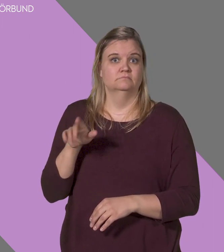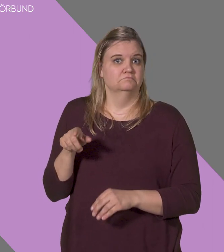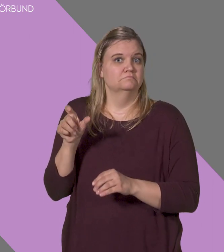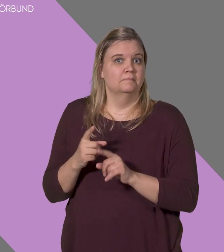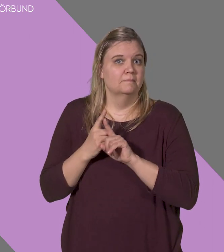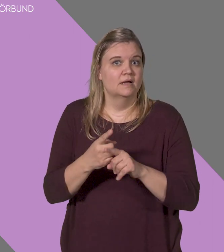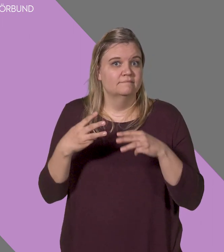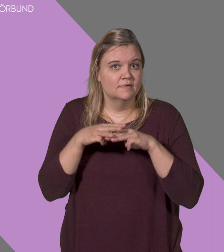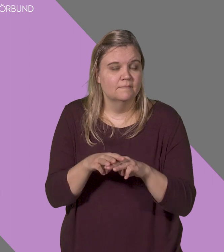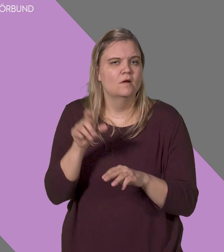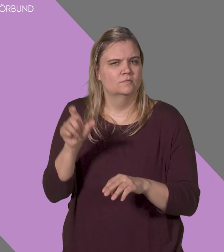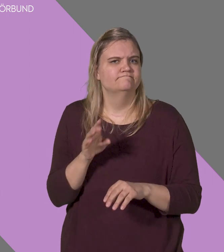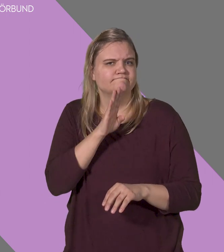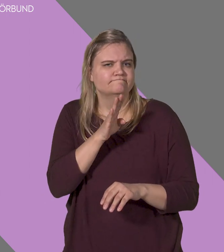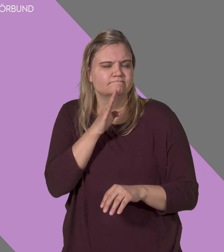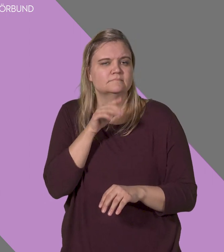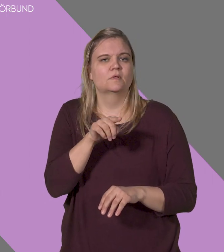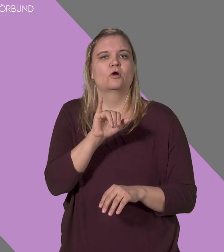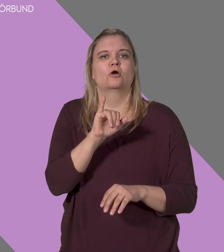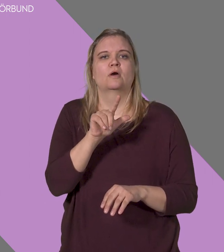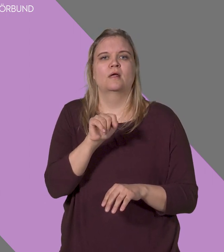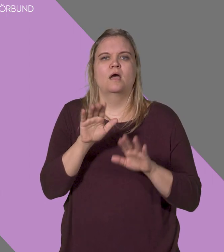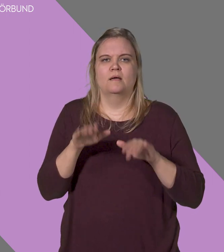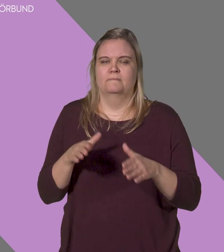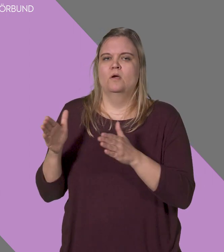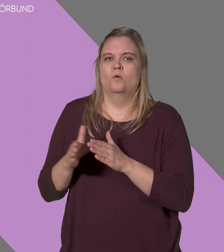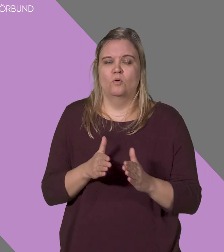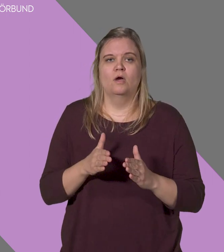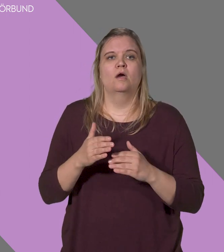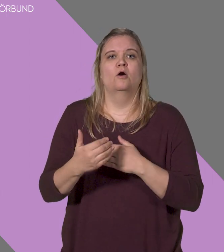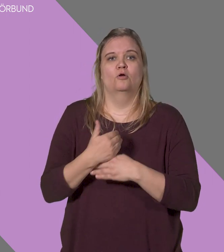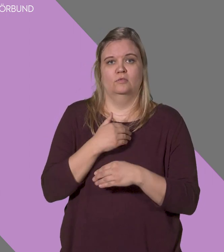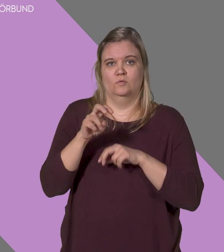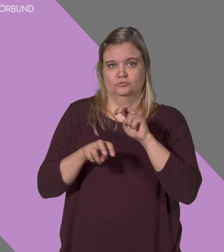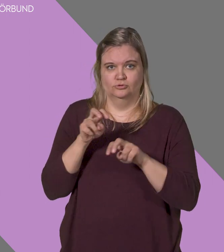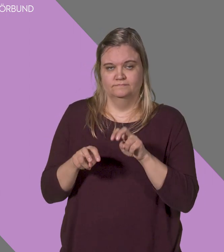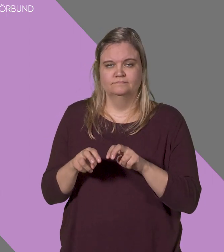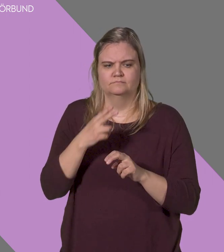deltog i webbinariet och berättade om de kundundersökningar som Yle ordnar.